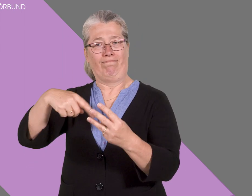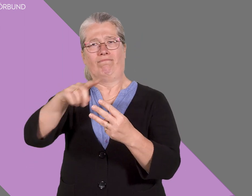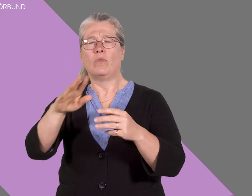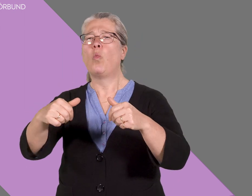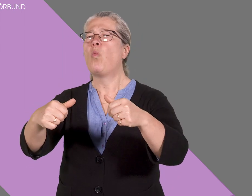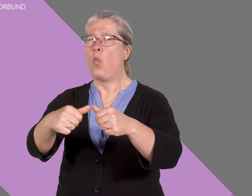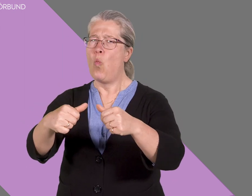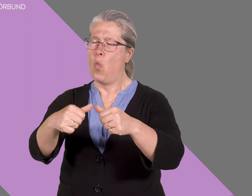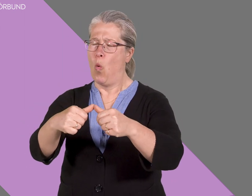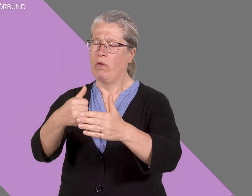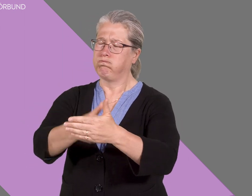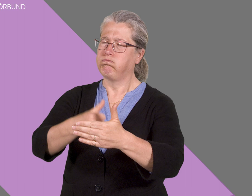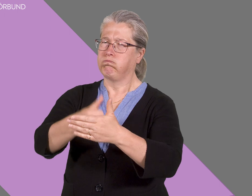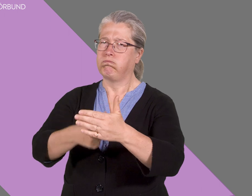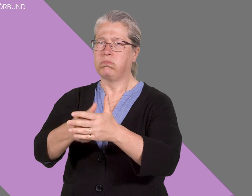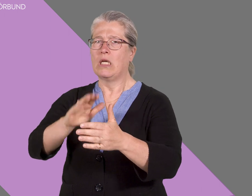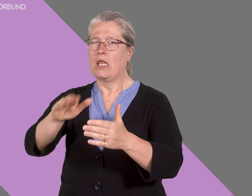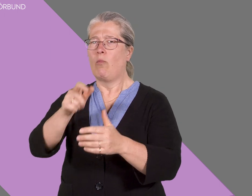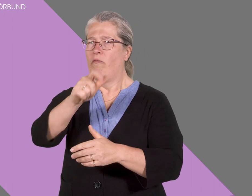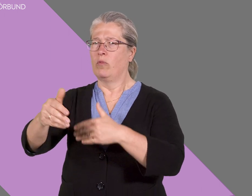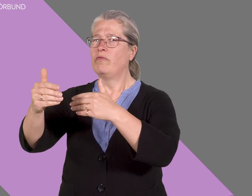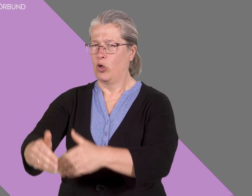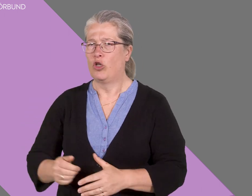Alla tre lovade att för egen del främja teckenspråkigas sak.